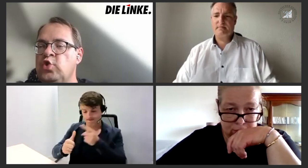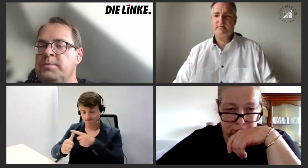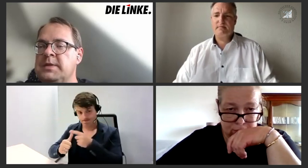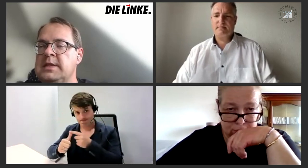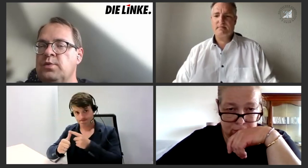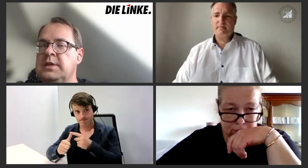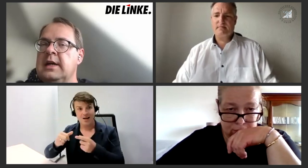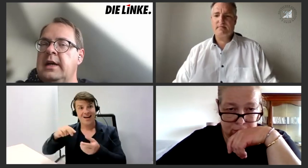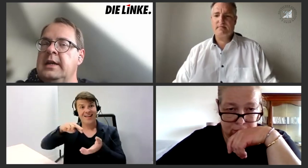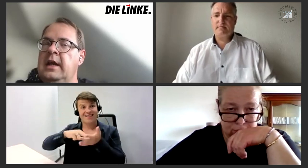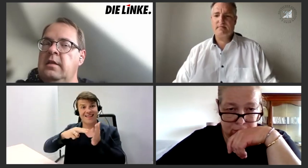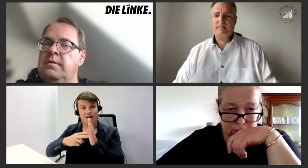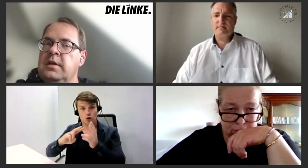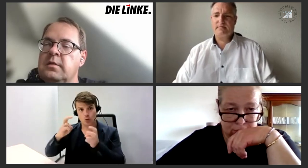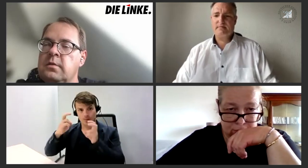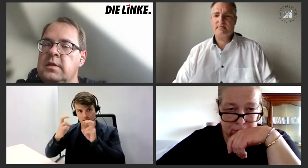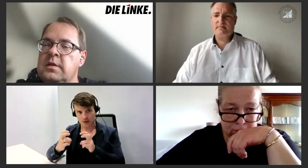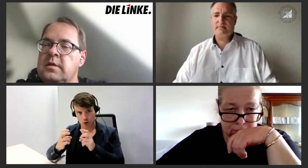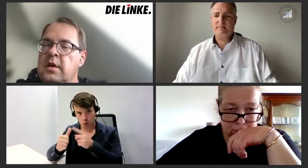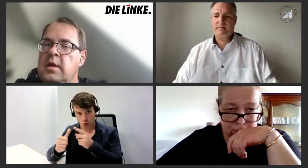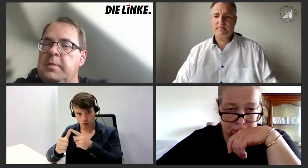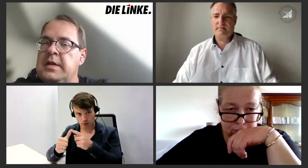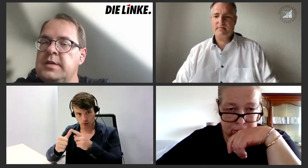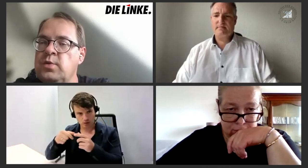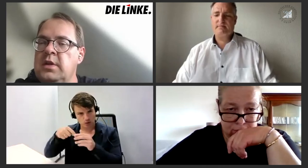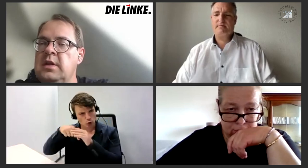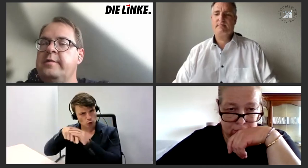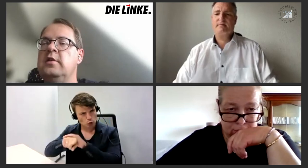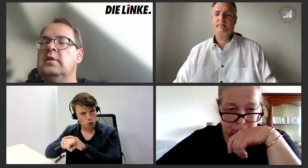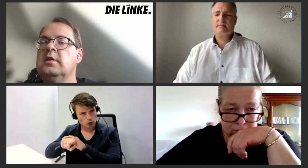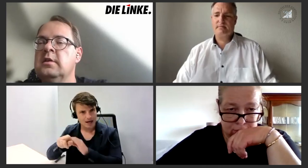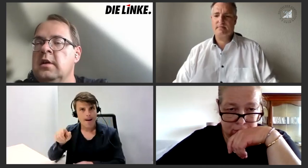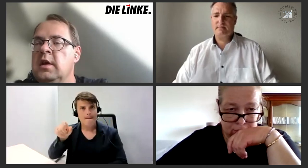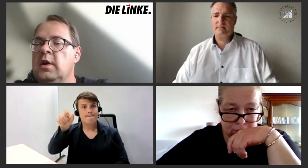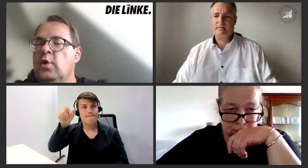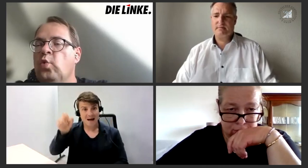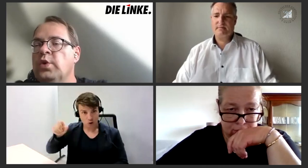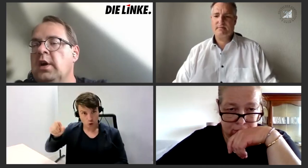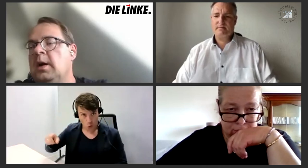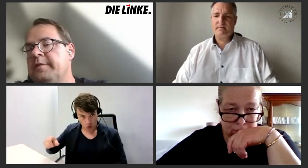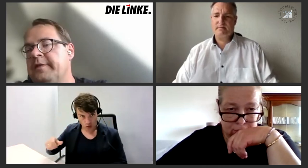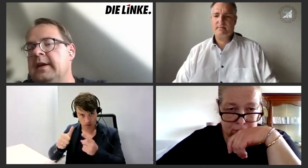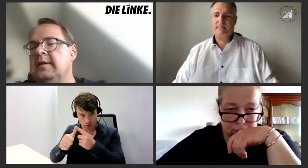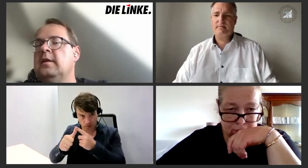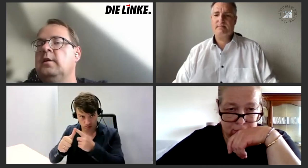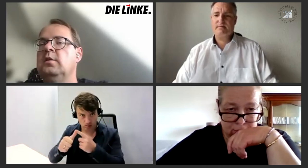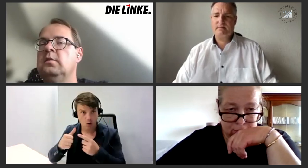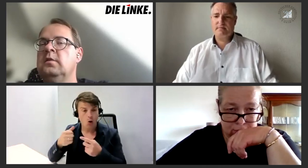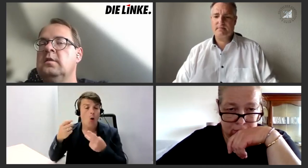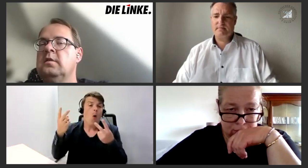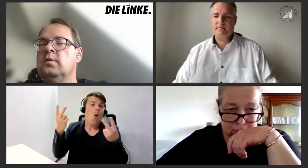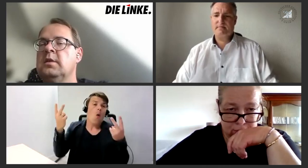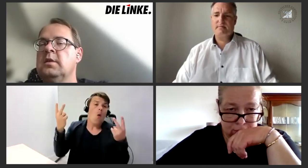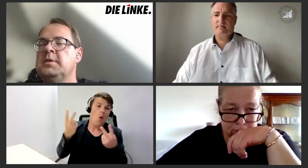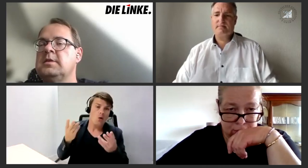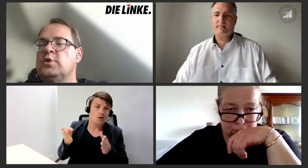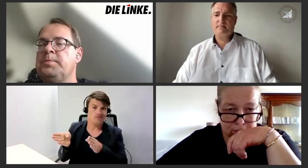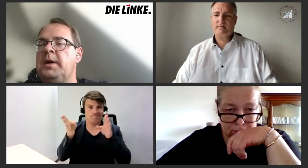Das Eine ist die technische Umsetzung, die kann ja entweder durch Personen erfolgen oder aber vielleicht auch